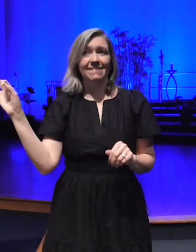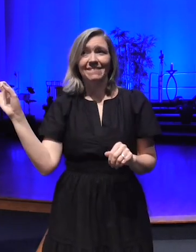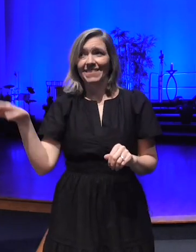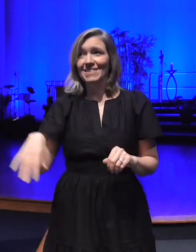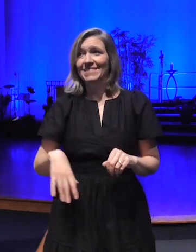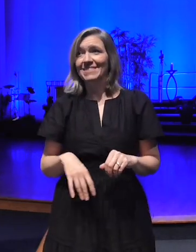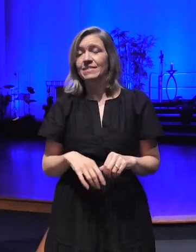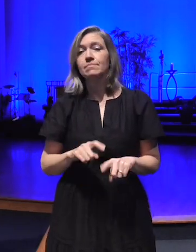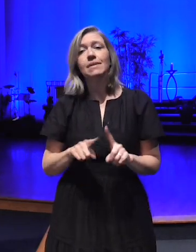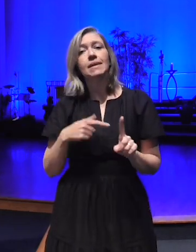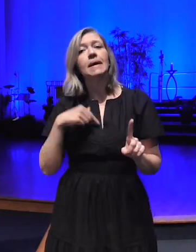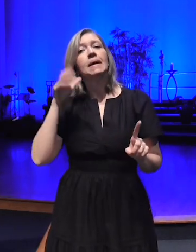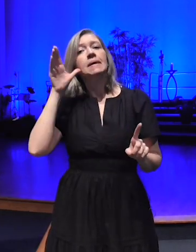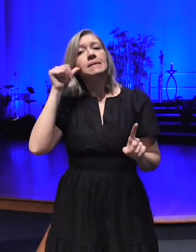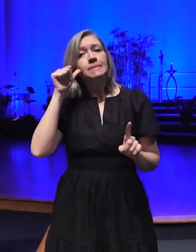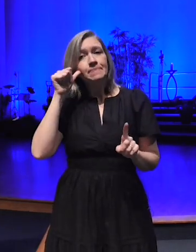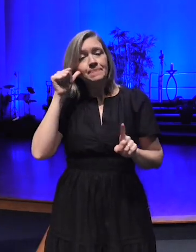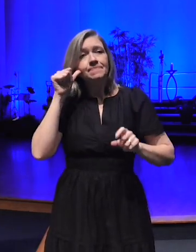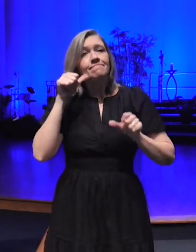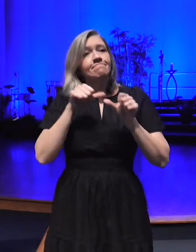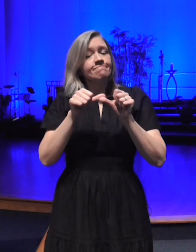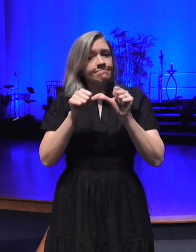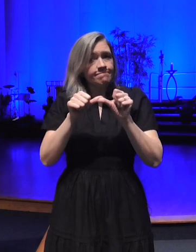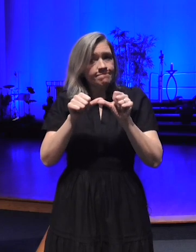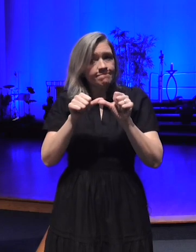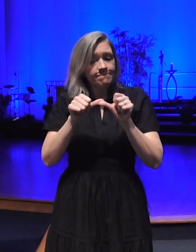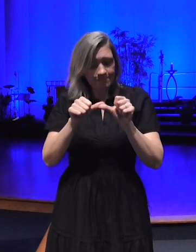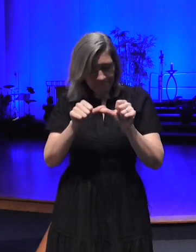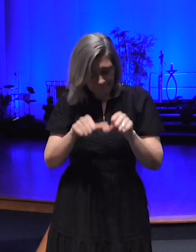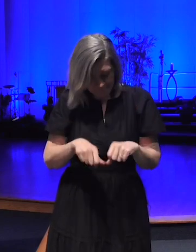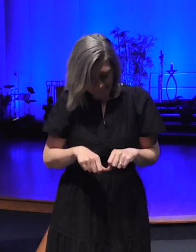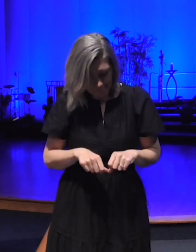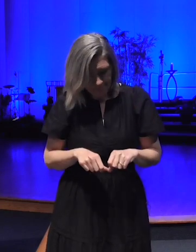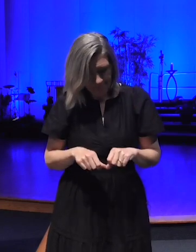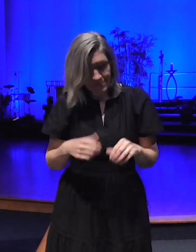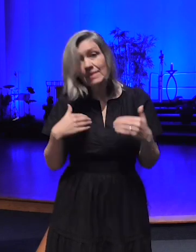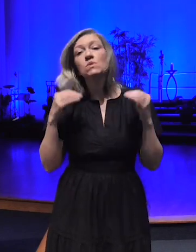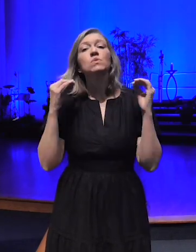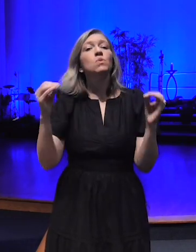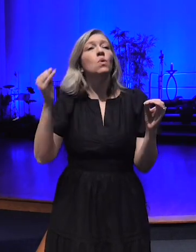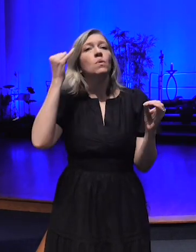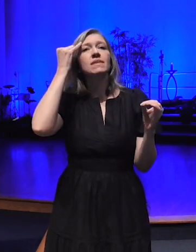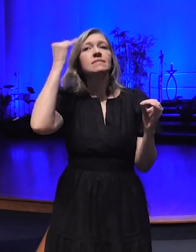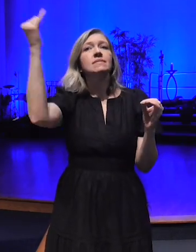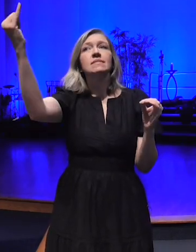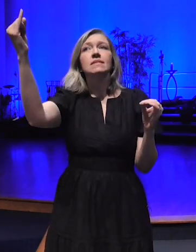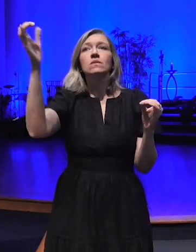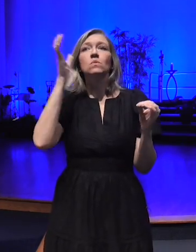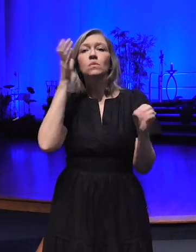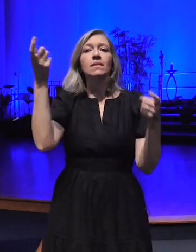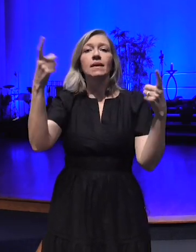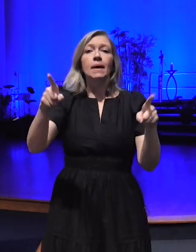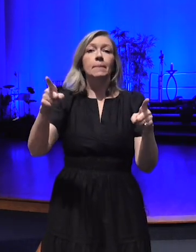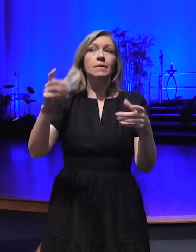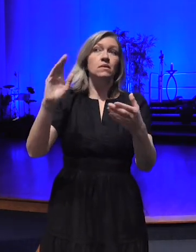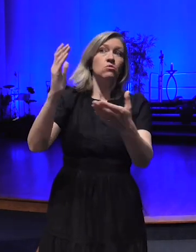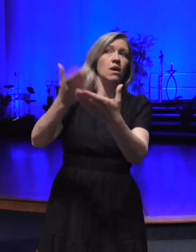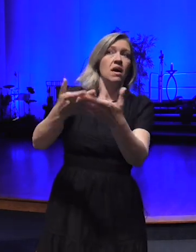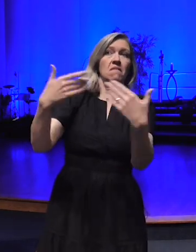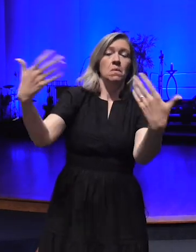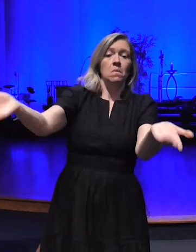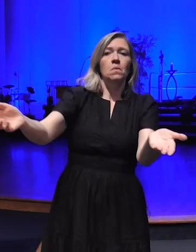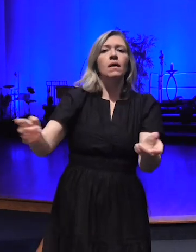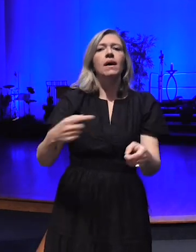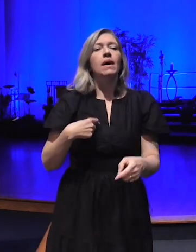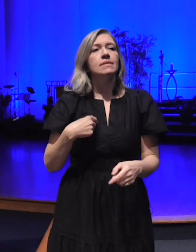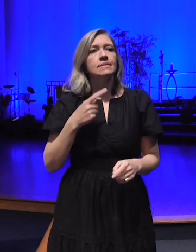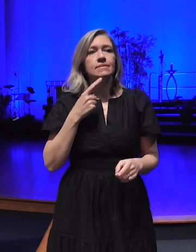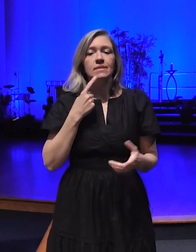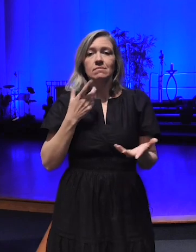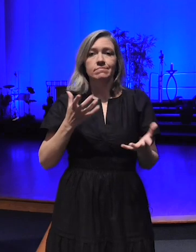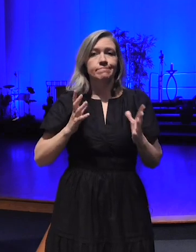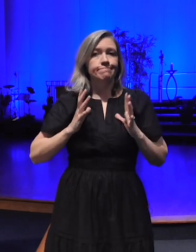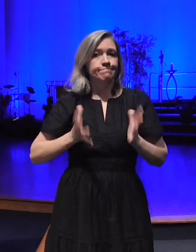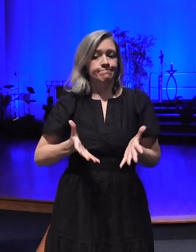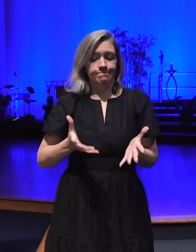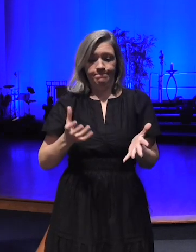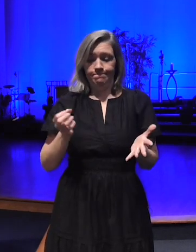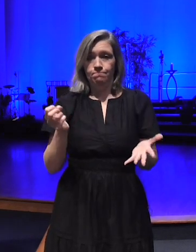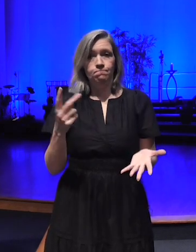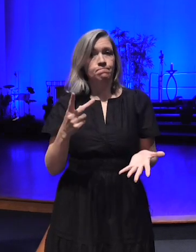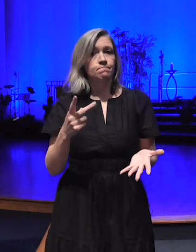eso y aunque no tenía idea de adónde me iba a llevar finalmente dije "está bien, está bien, esta es